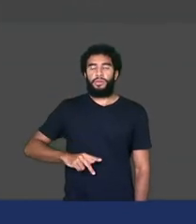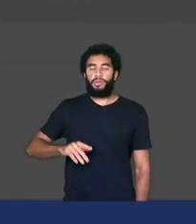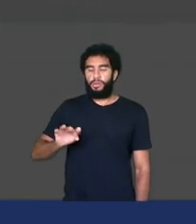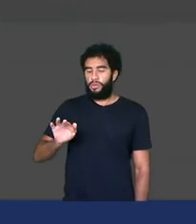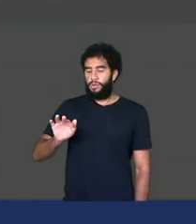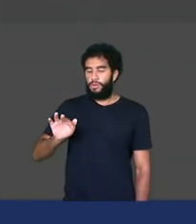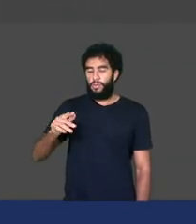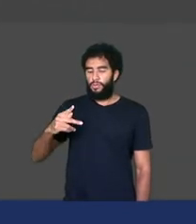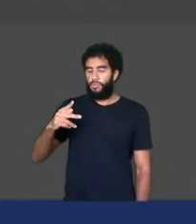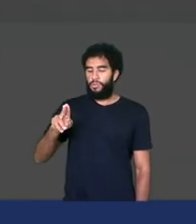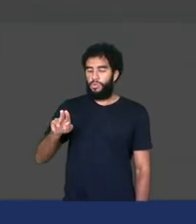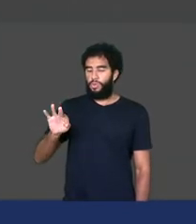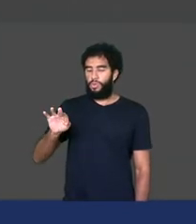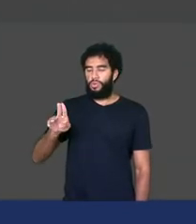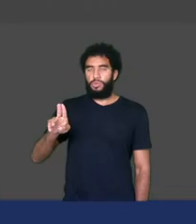DAS FORÇAS DE GUERRA DA